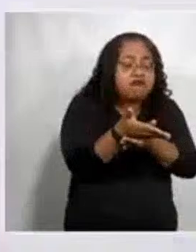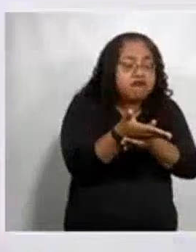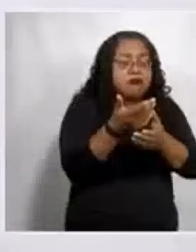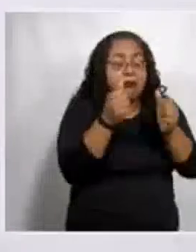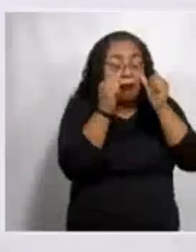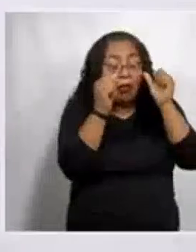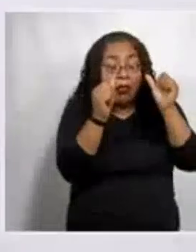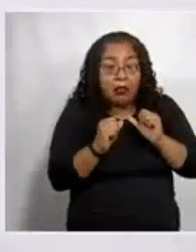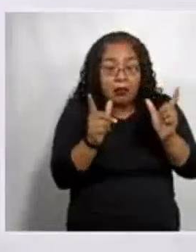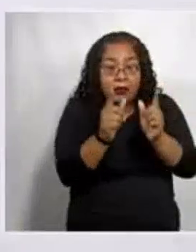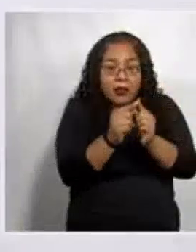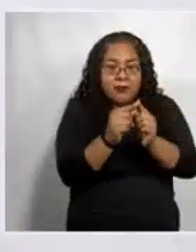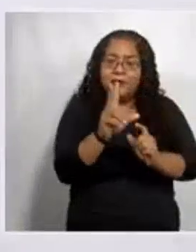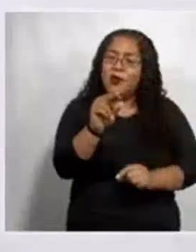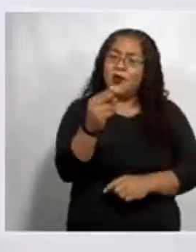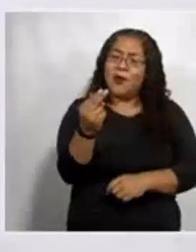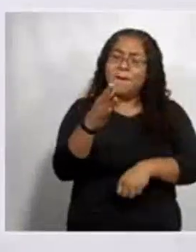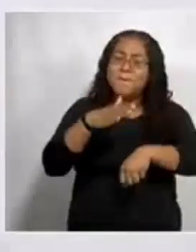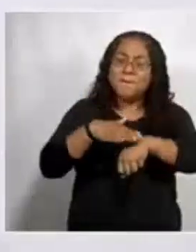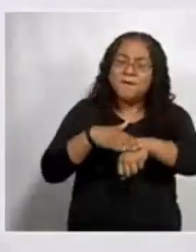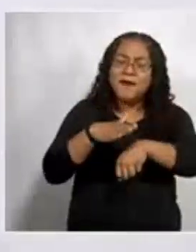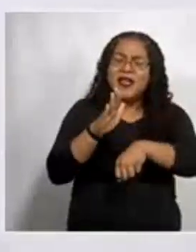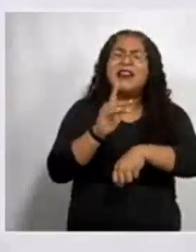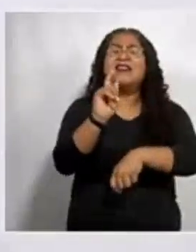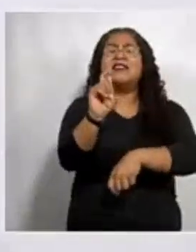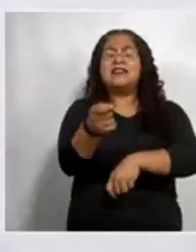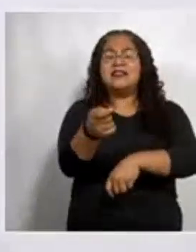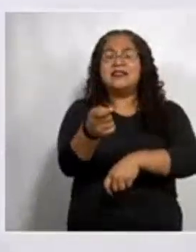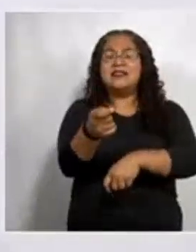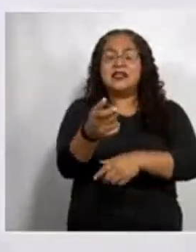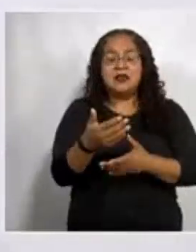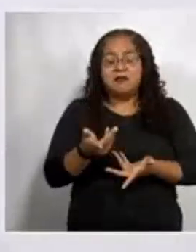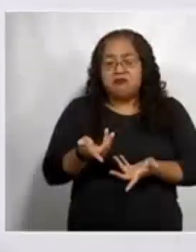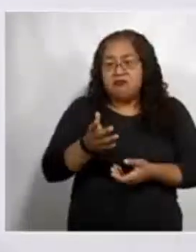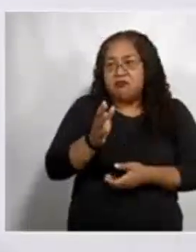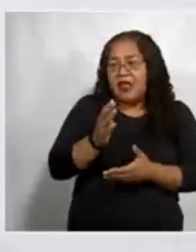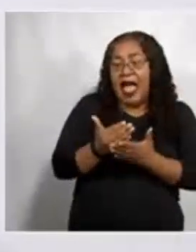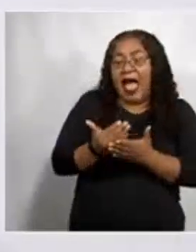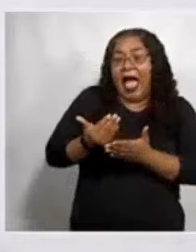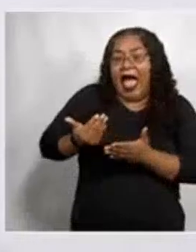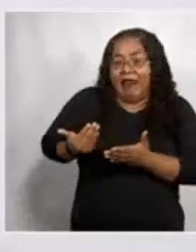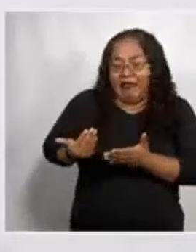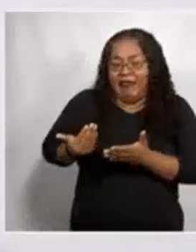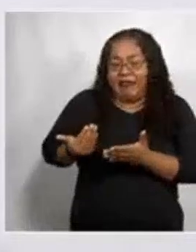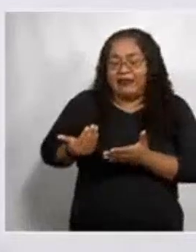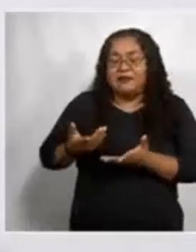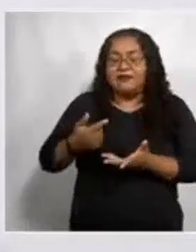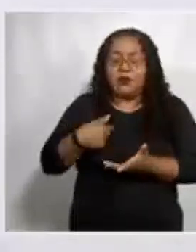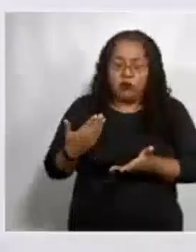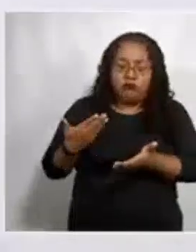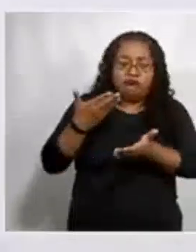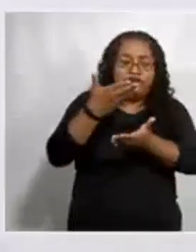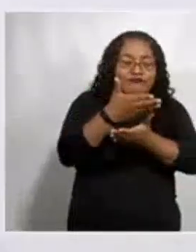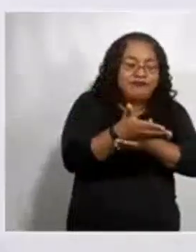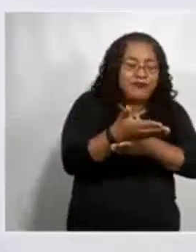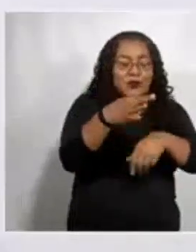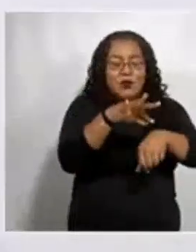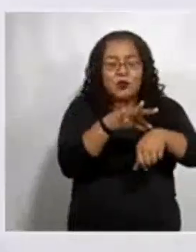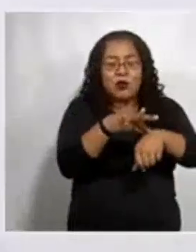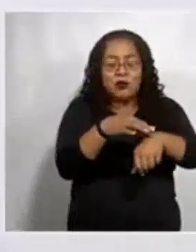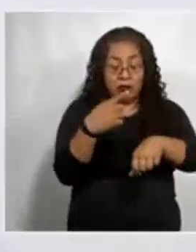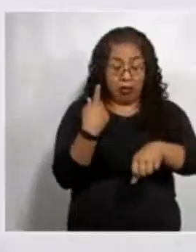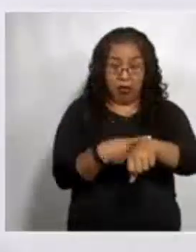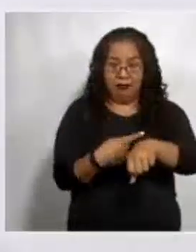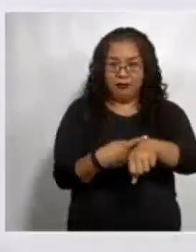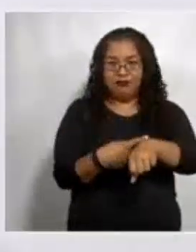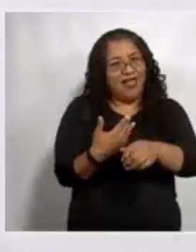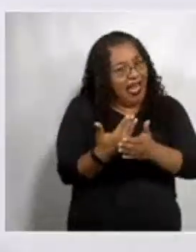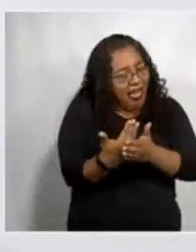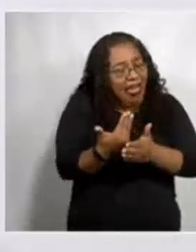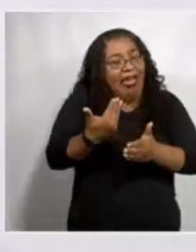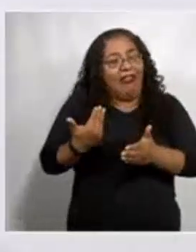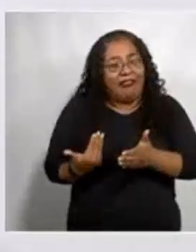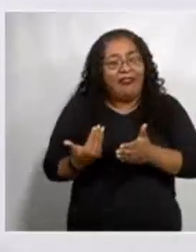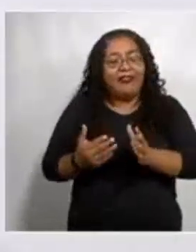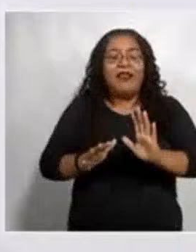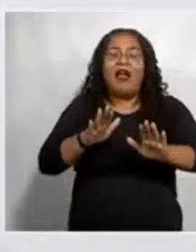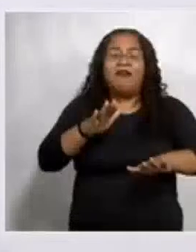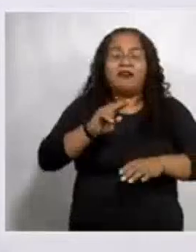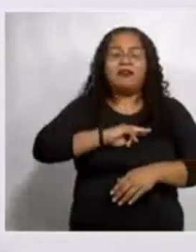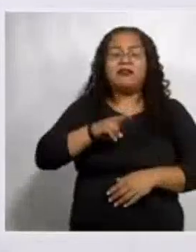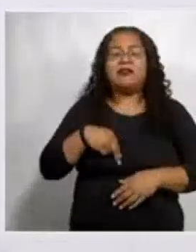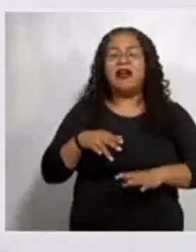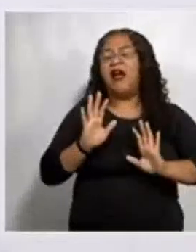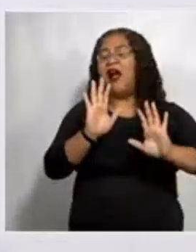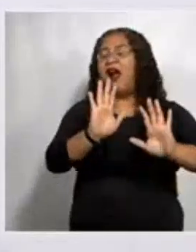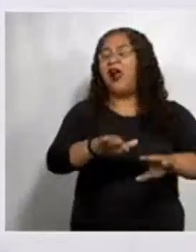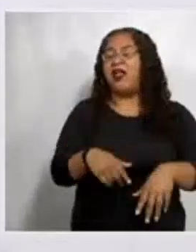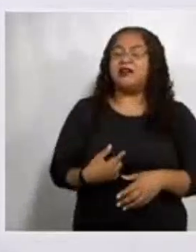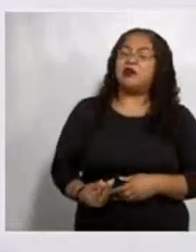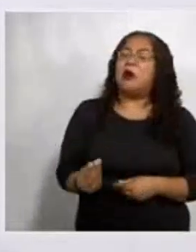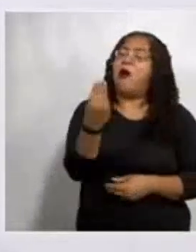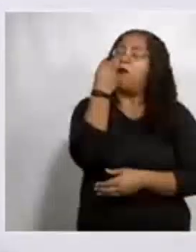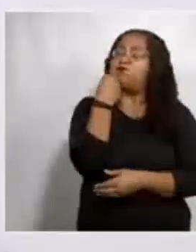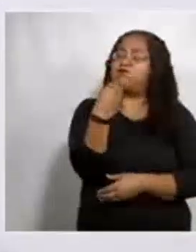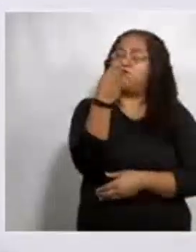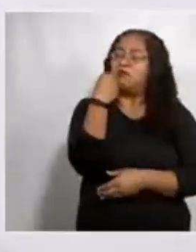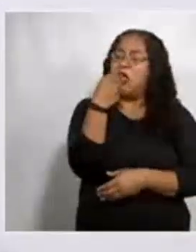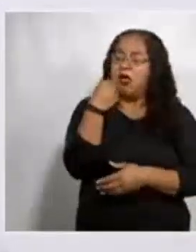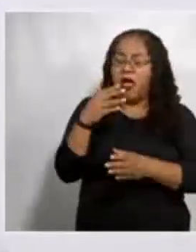con el bienestar. A veces nos descuidamos, nos pasamos comiendo comida chatarra con mucha azúcar,